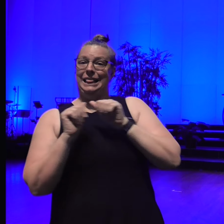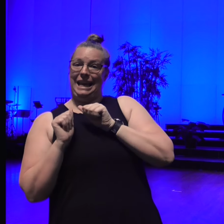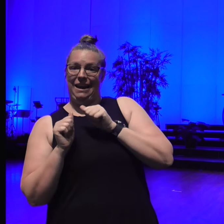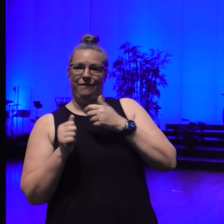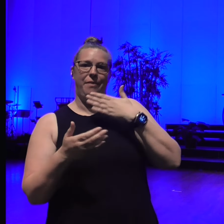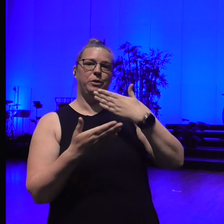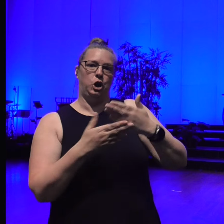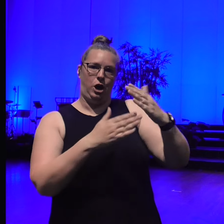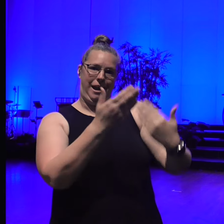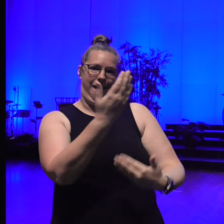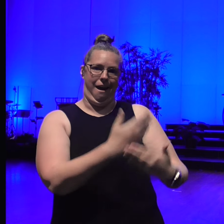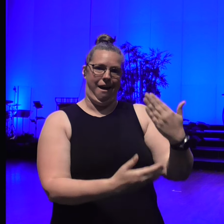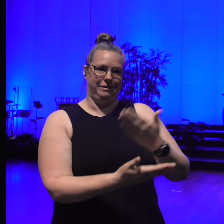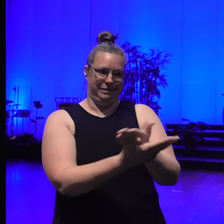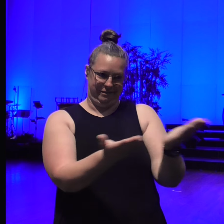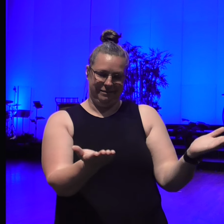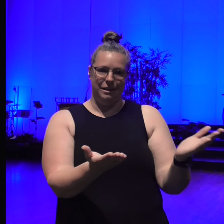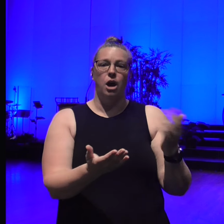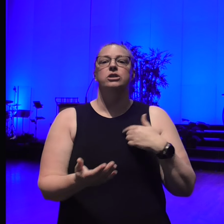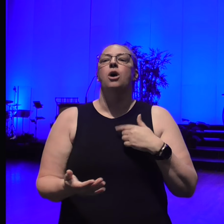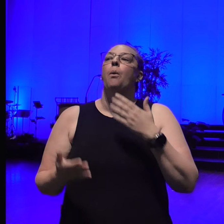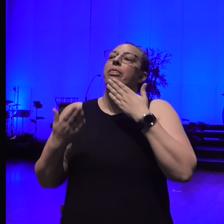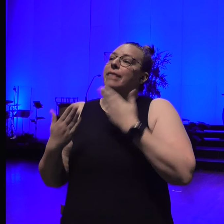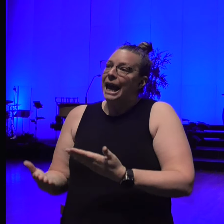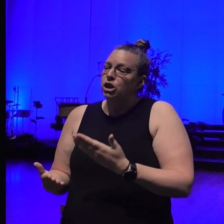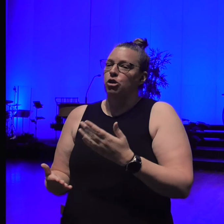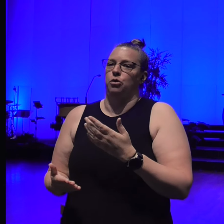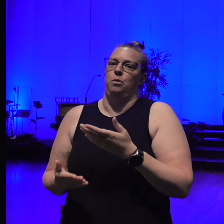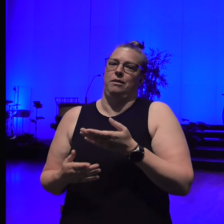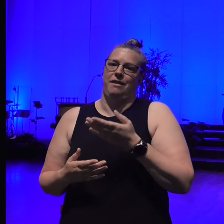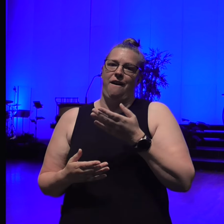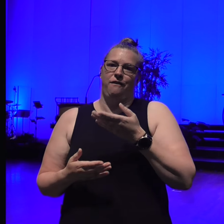buenas manos. Y creo que en nombre de todos nosotros, gracias por ser buenas manos para Mile High Church,